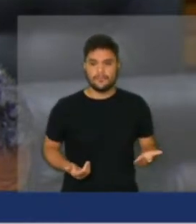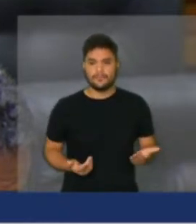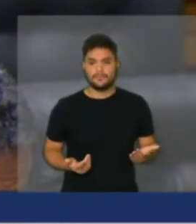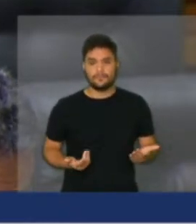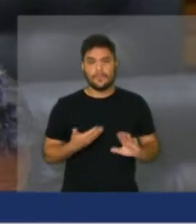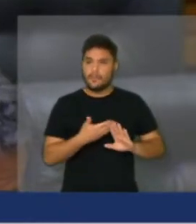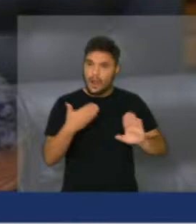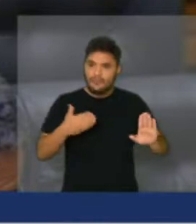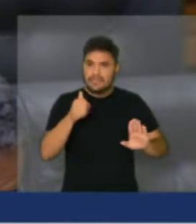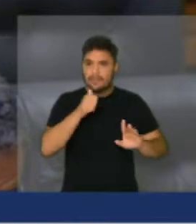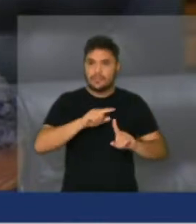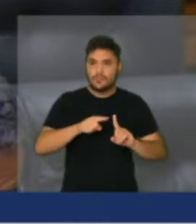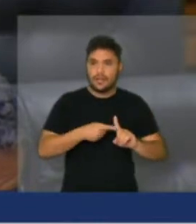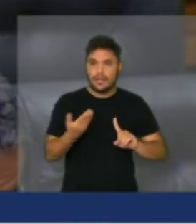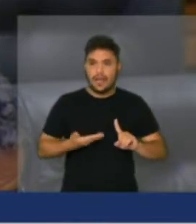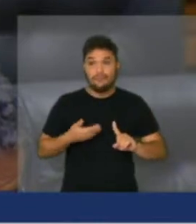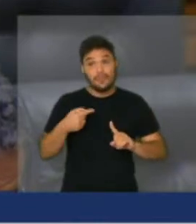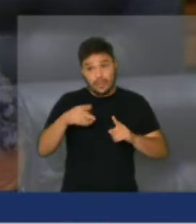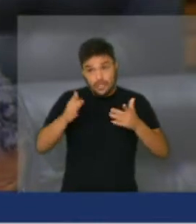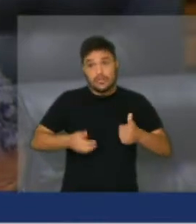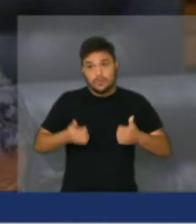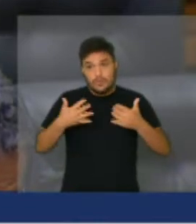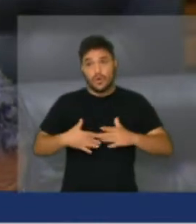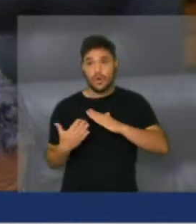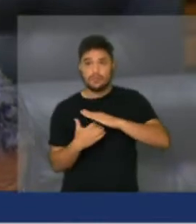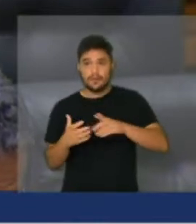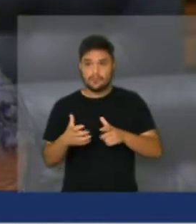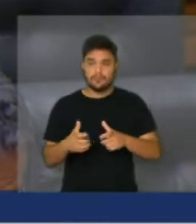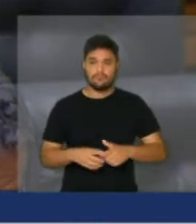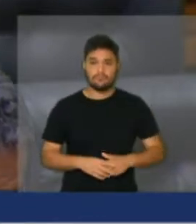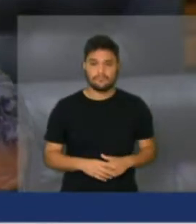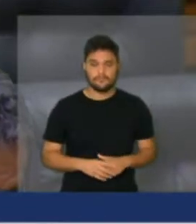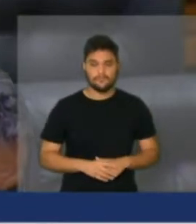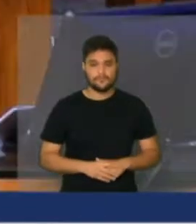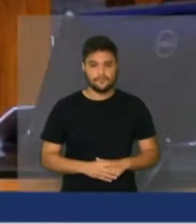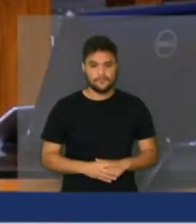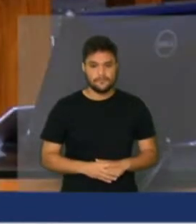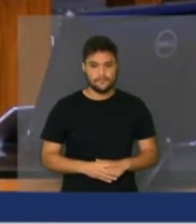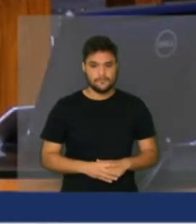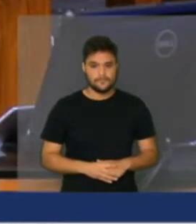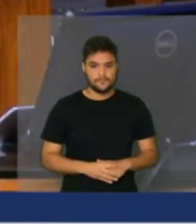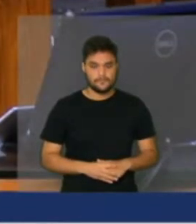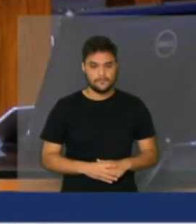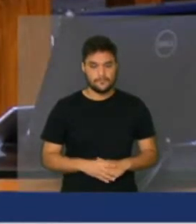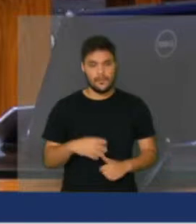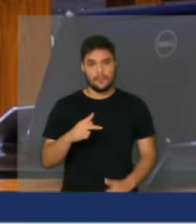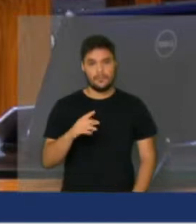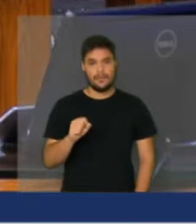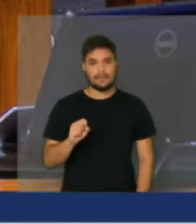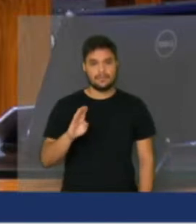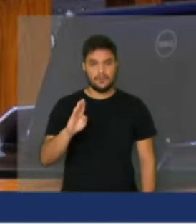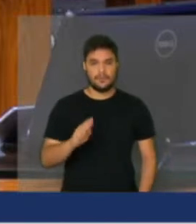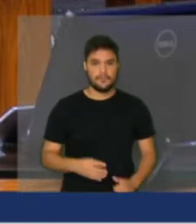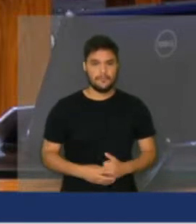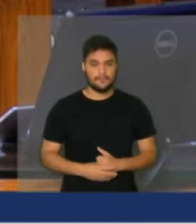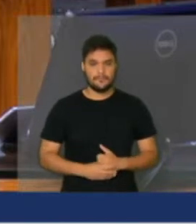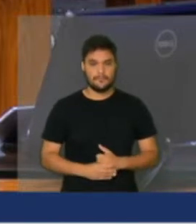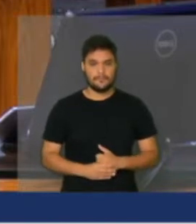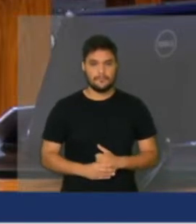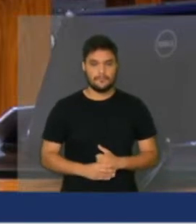E MÉDIAS EMPRESAS. [PRESIDENTE]: PSB? DEM? PDT? -- [DEPUTADO]: